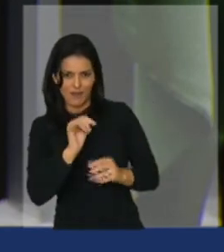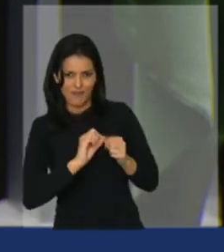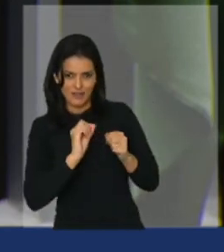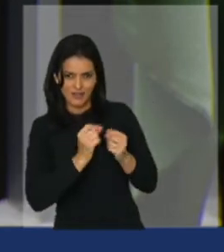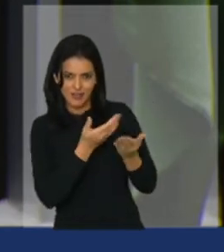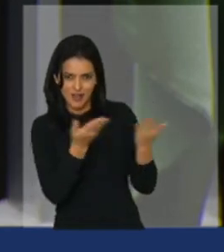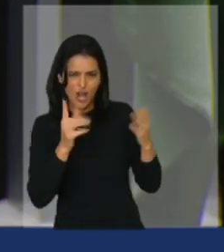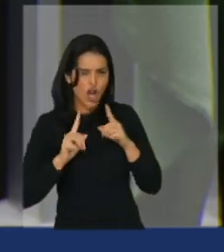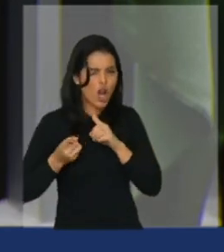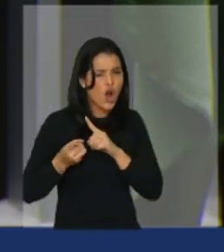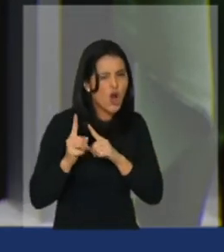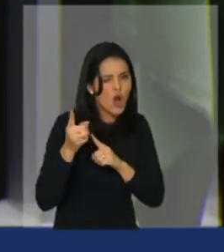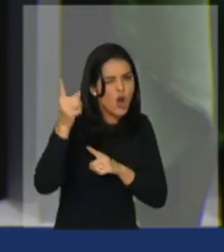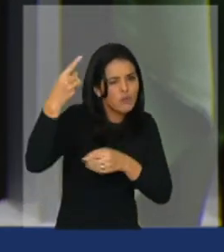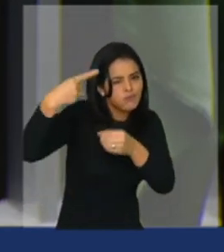GUEDES, CONTINUANDO A MENTIR,